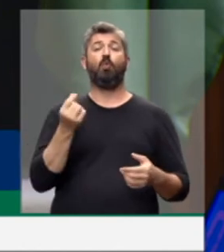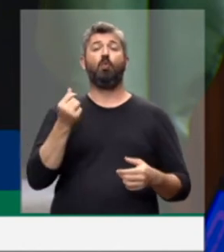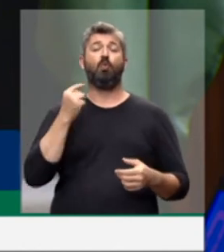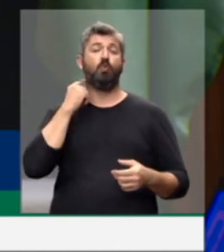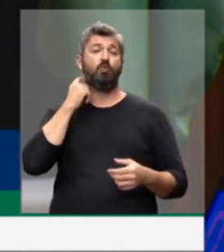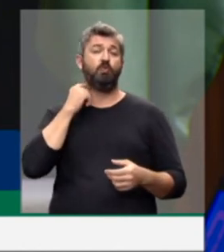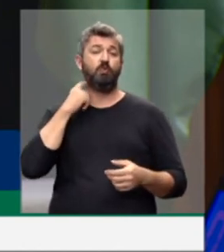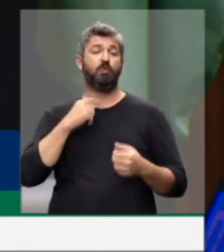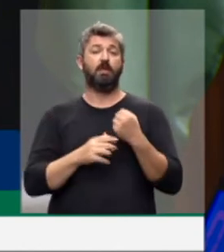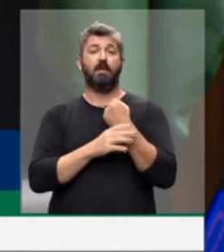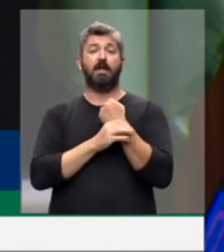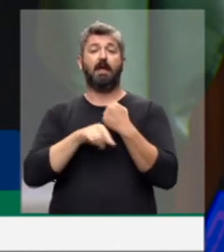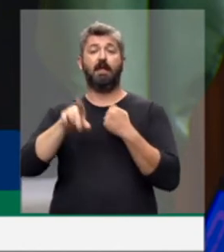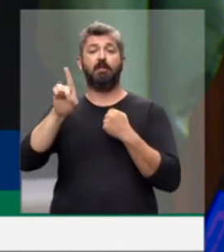SIGNIFICA, PORTANTO É UM DIREITO FUNDAMENTAL, É UM